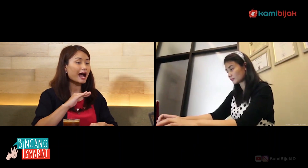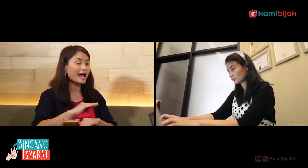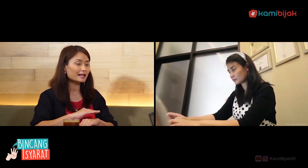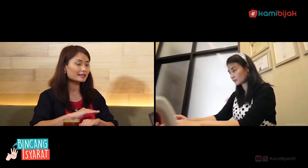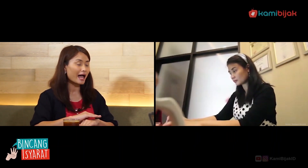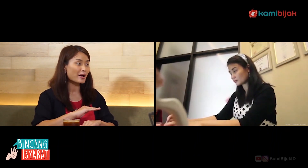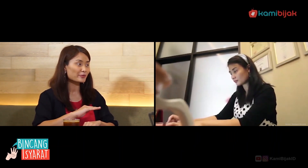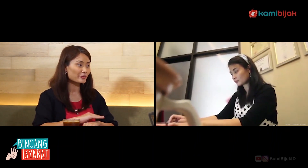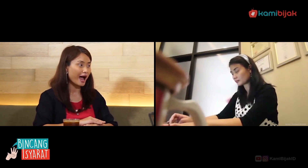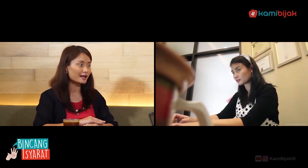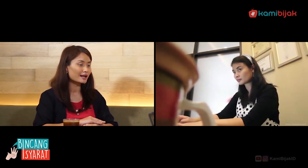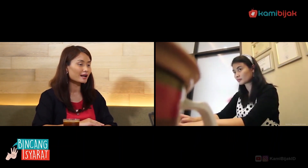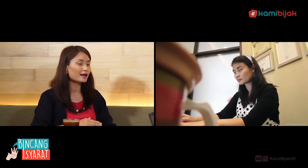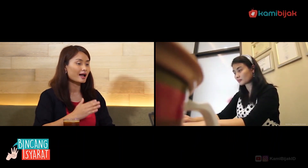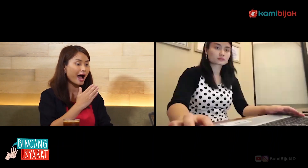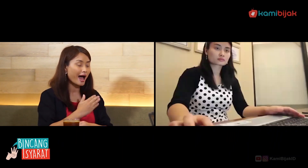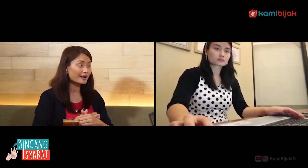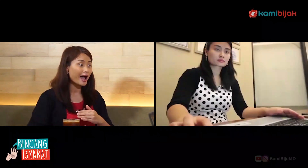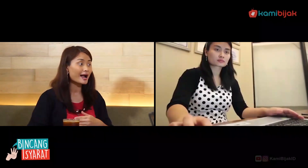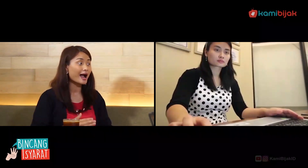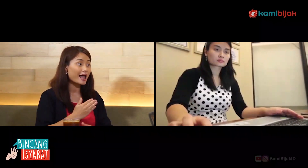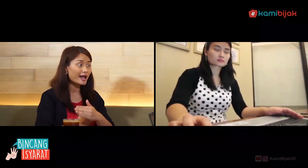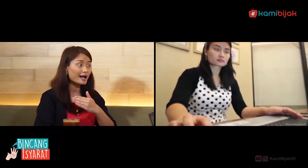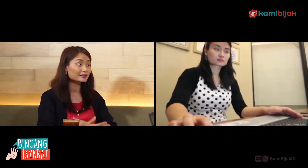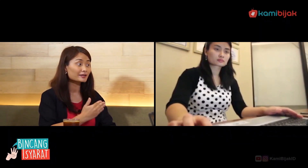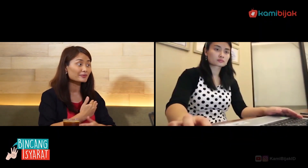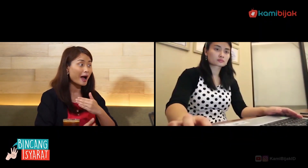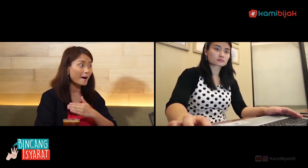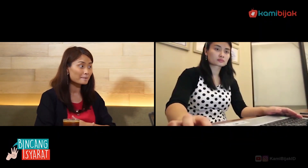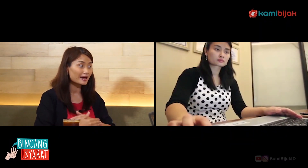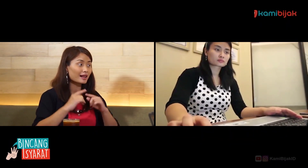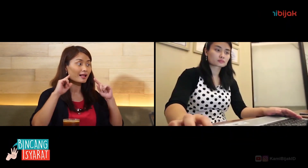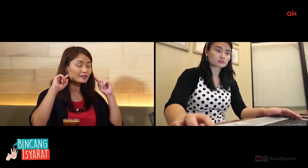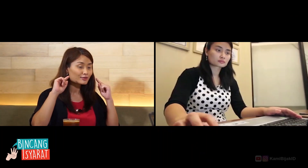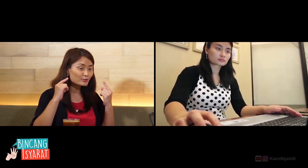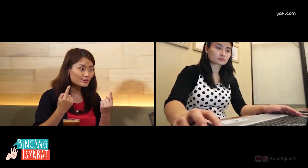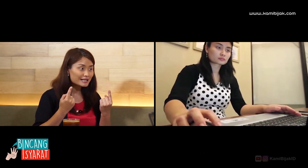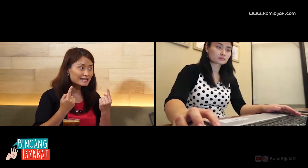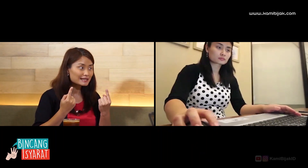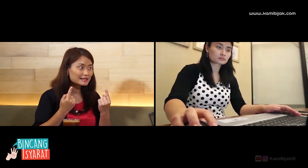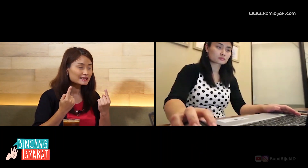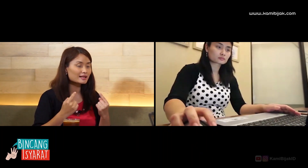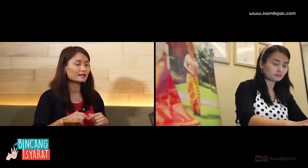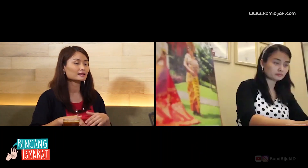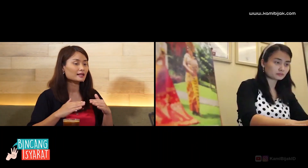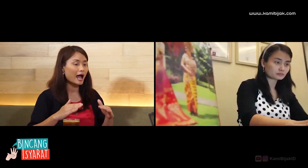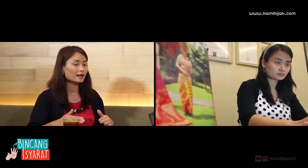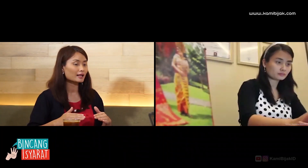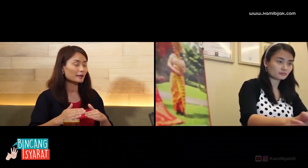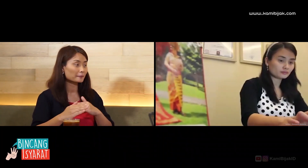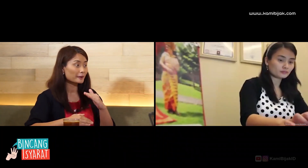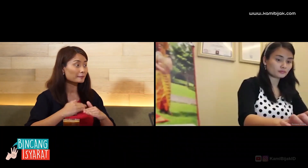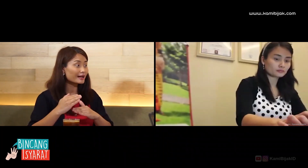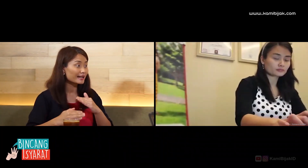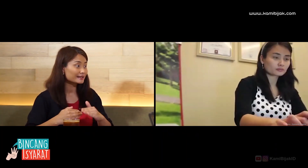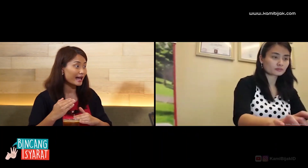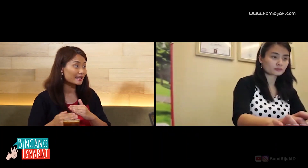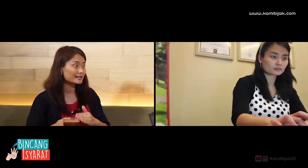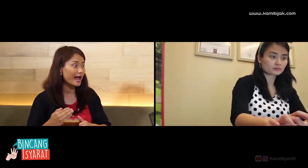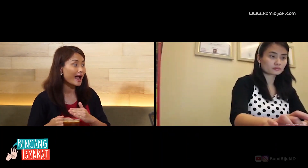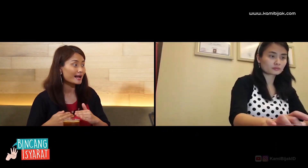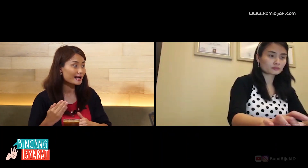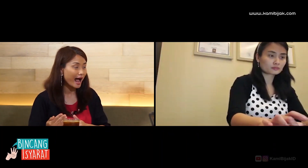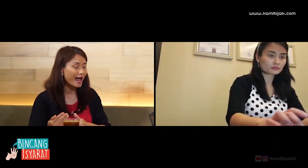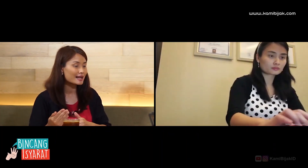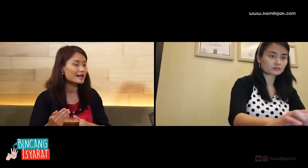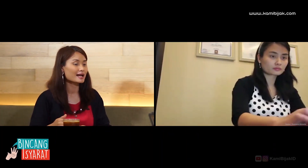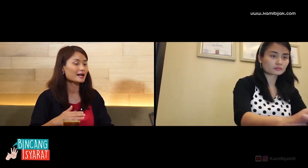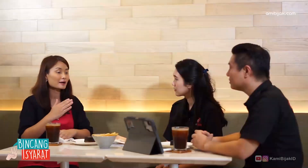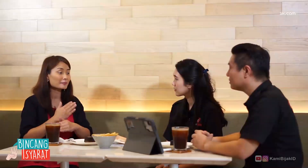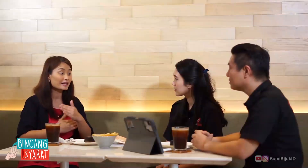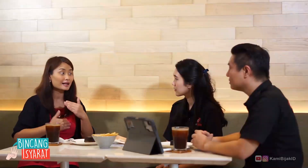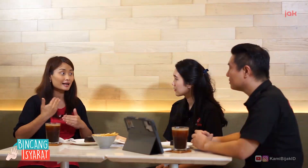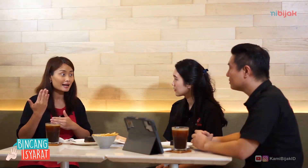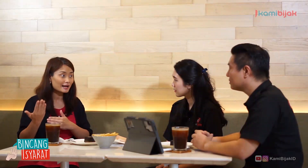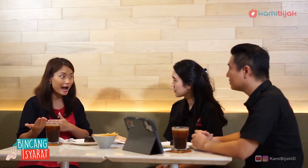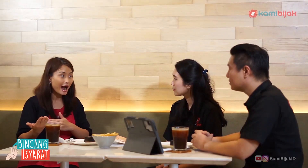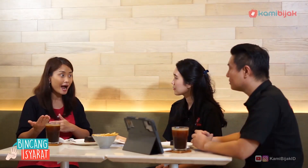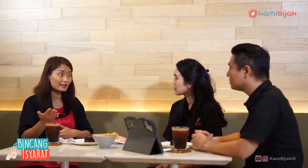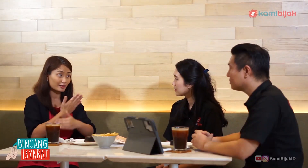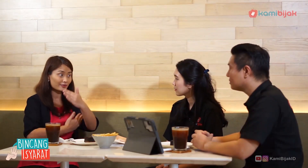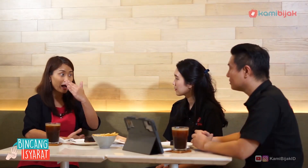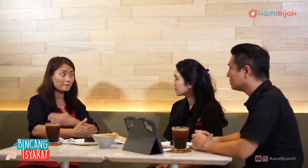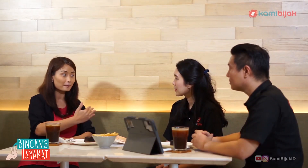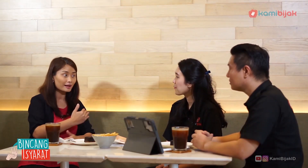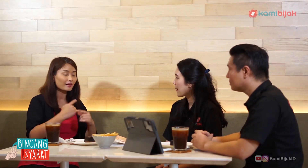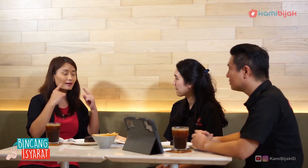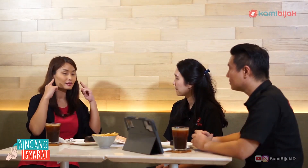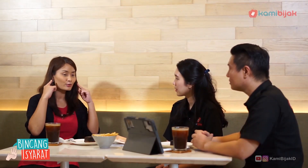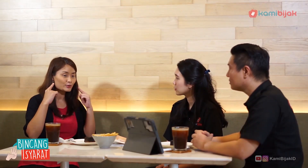karyawan anak-anak disabilitas tuli dalam memberdayakan mereka difabel tuli